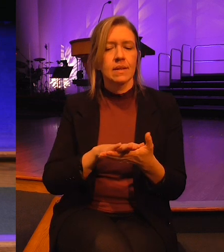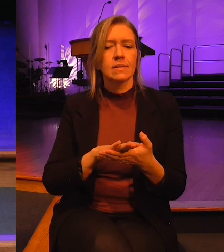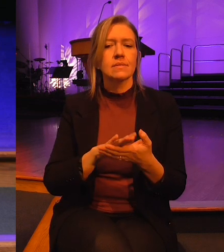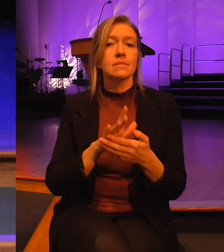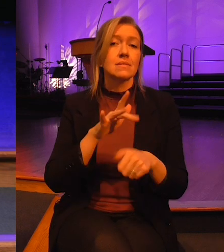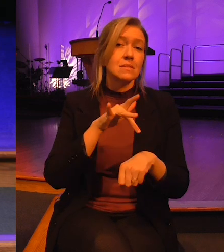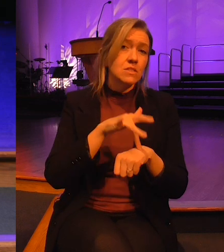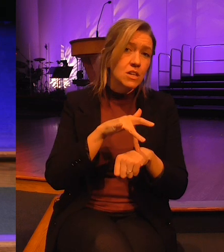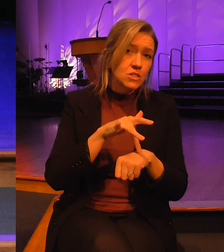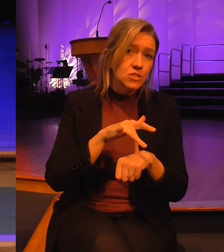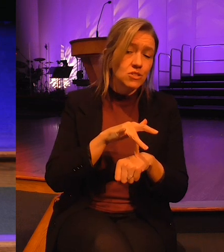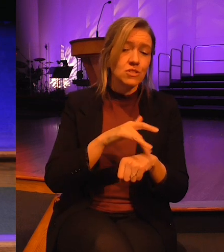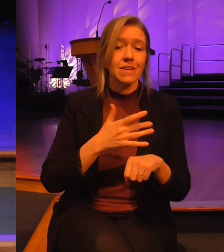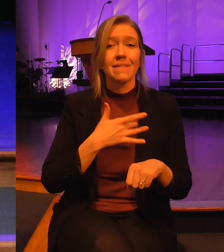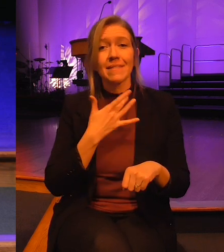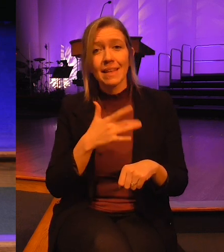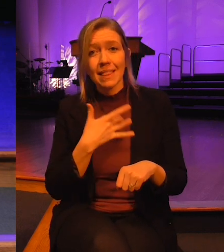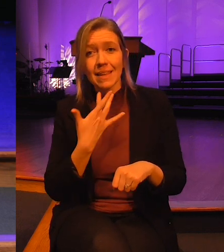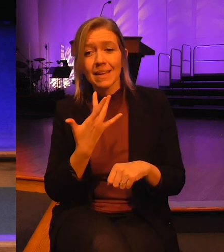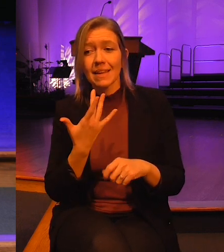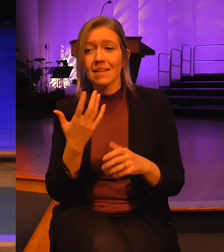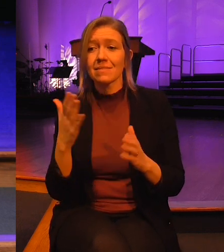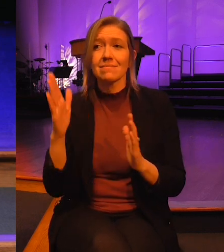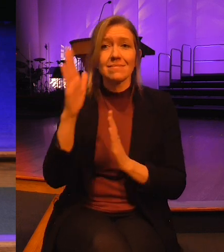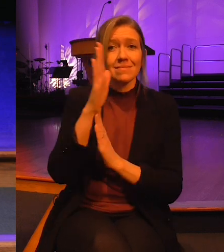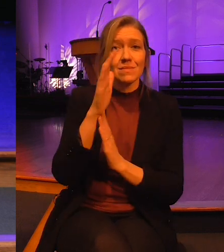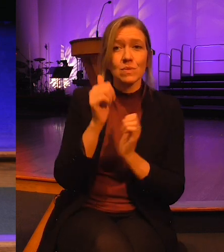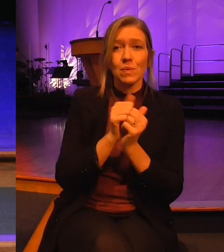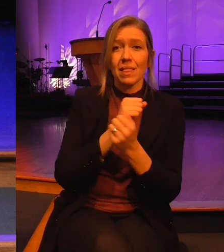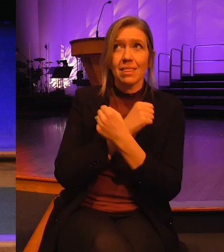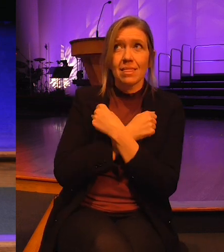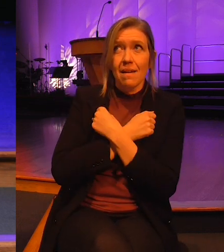con la inteligencia del amor en el universo Vivo una vida de